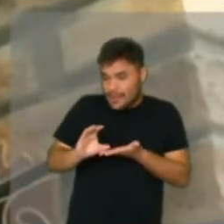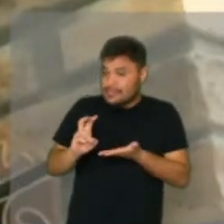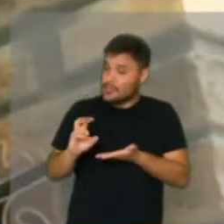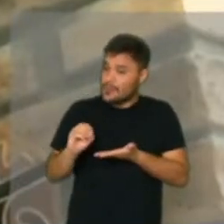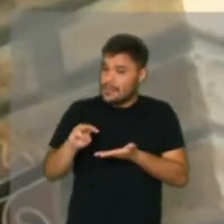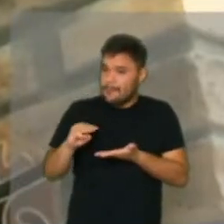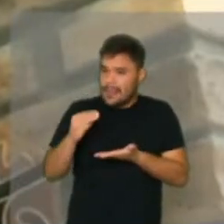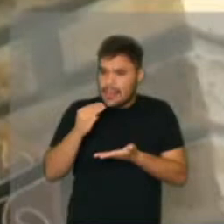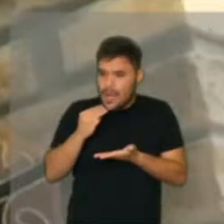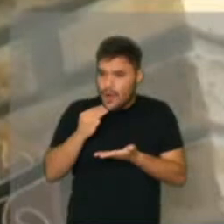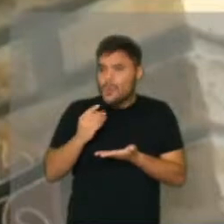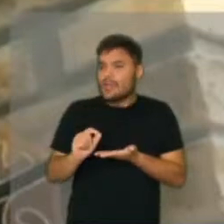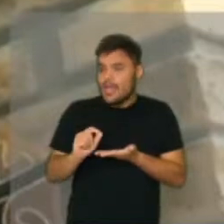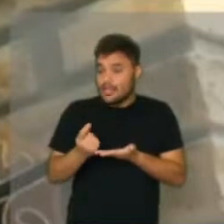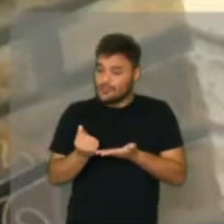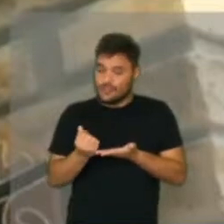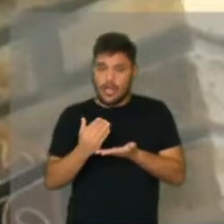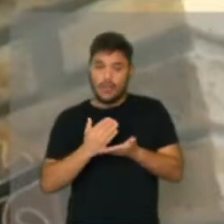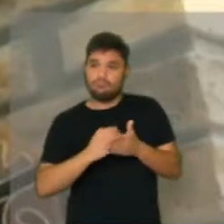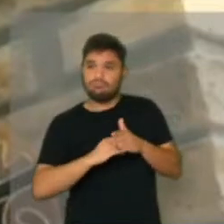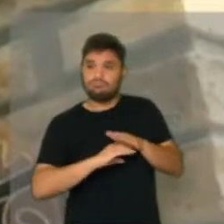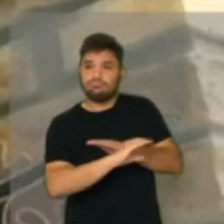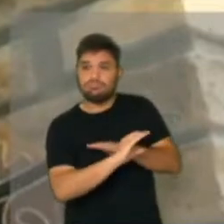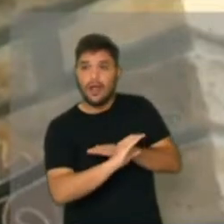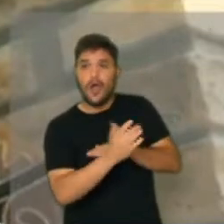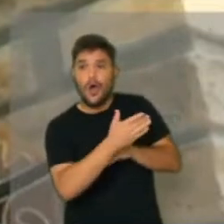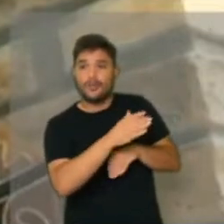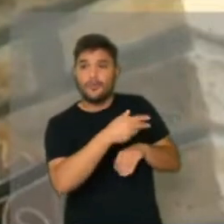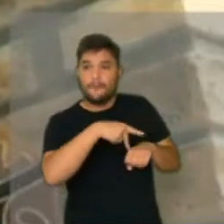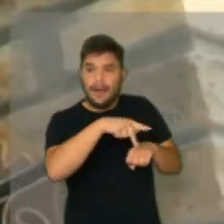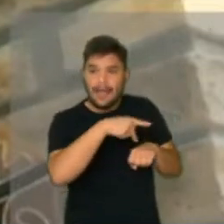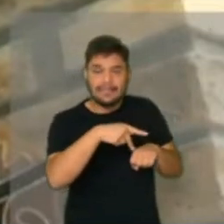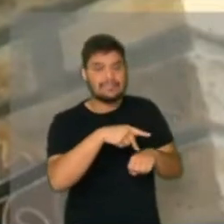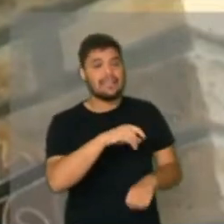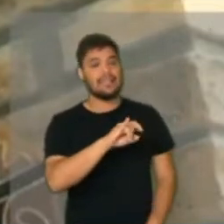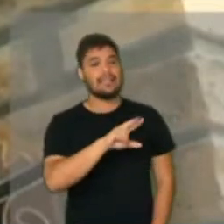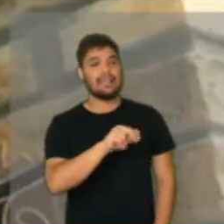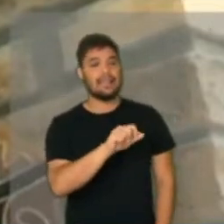DINHEIRO NUM PARAÍSO FISCAL, NAS ILHAS VIRGENS, COMO EU COLOQUEI E RETIRAR O DINHEIRO DO BRASIL. PORQUE VOCÊS NÃO